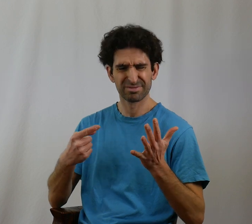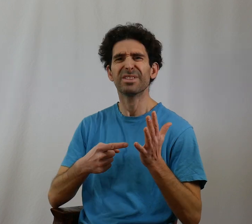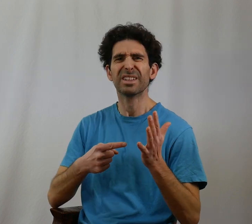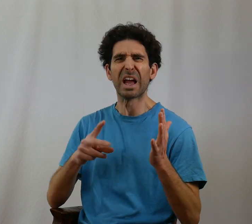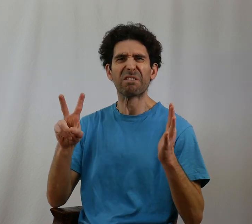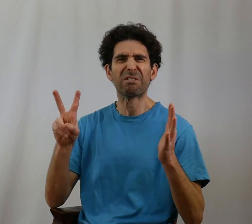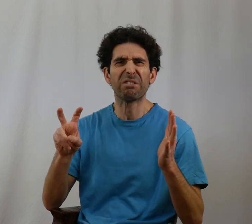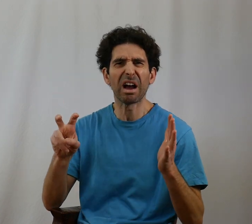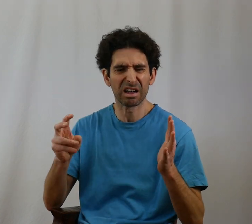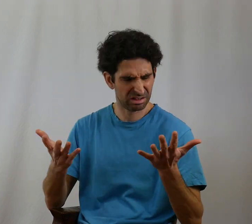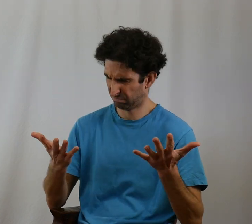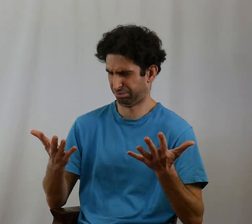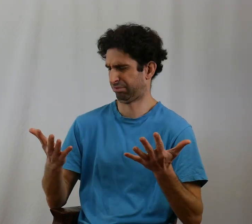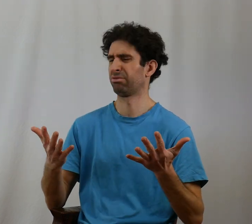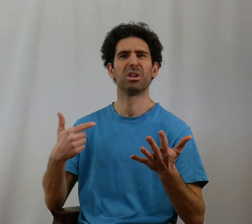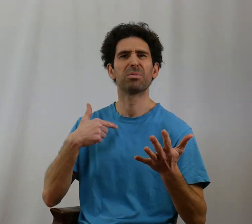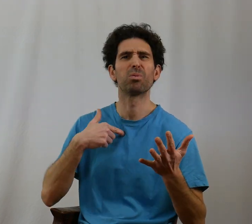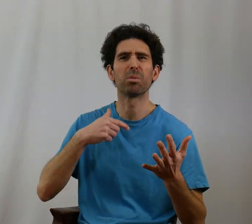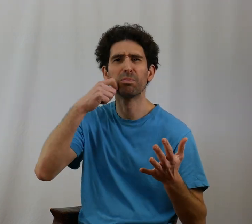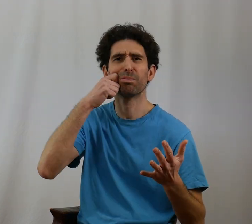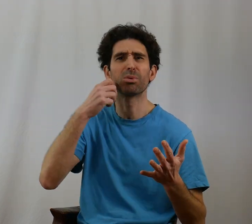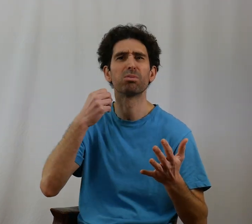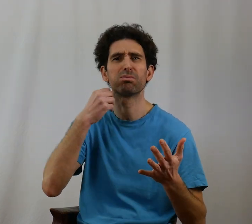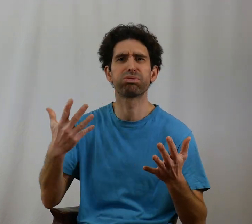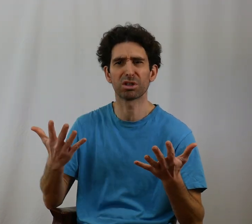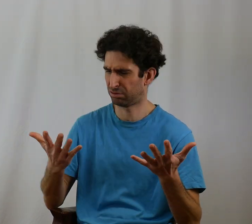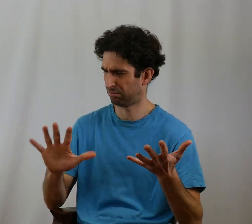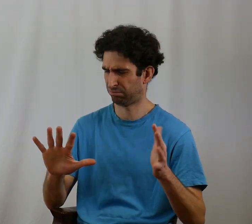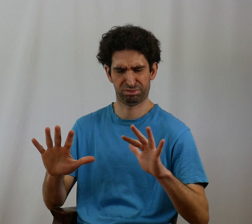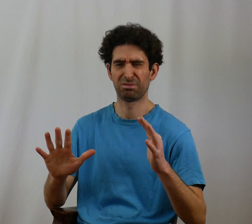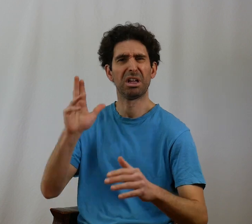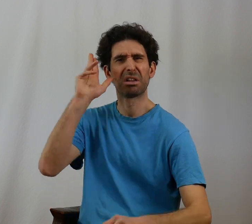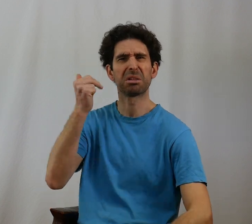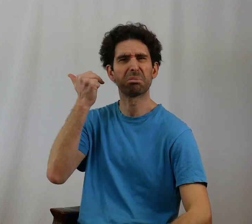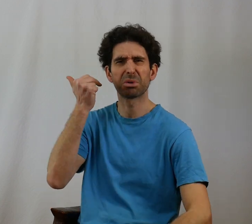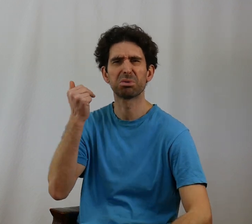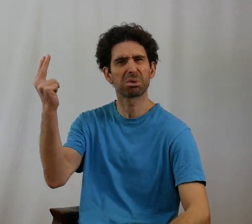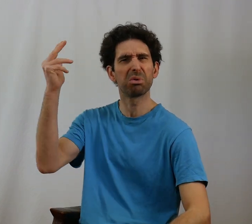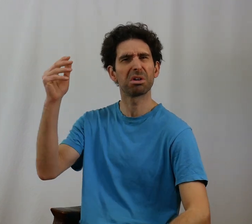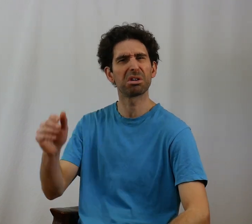Ça, une main verte ? Alors que j'ai la peau blanche. N'importe quoi !